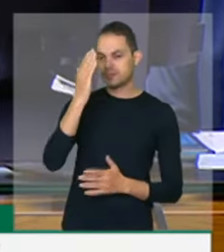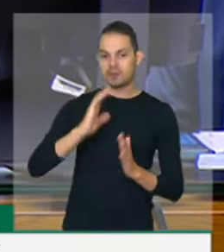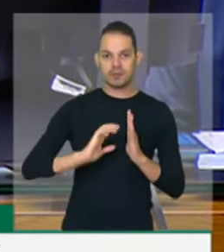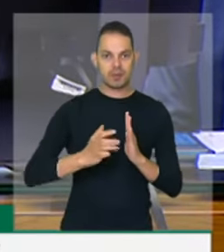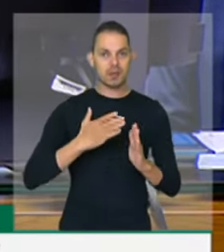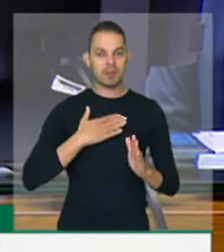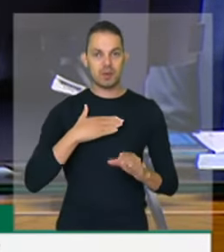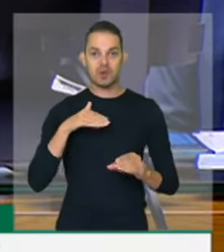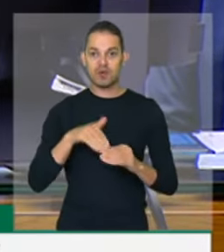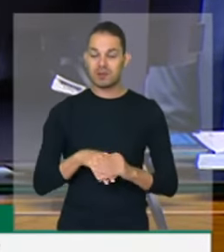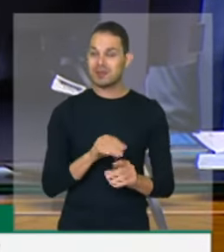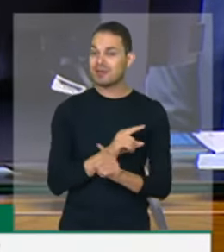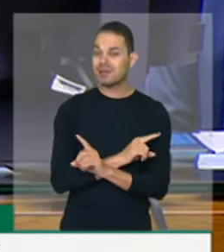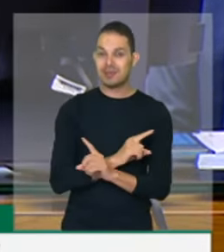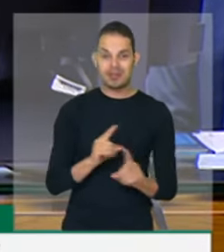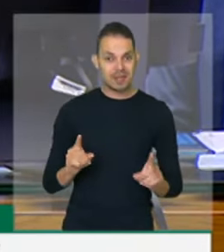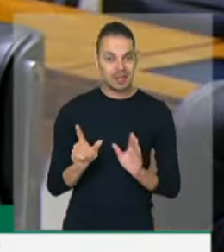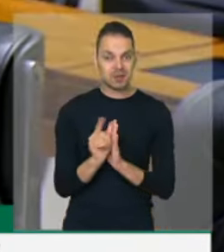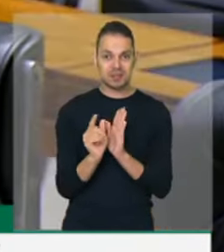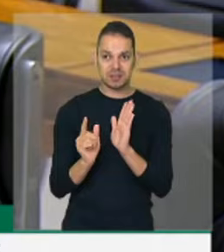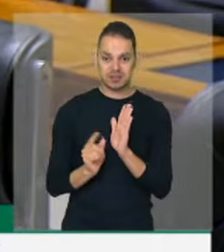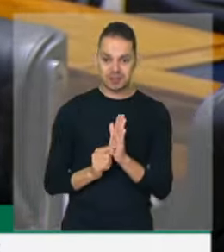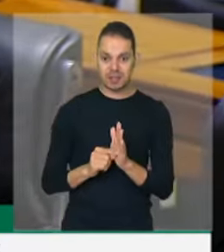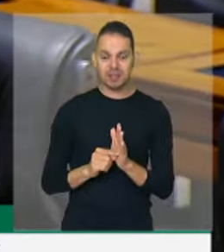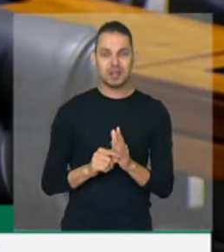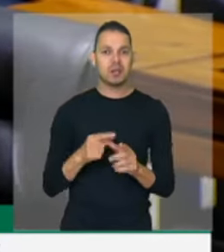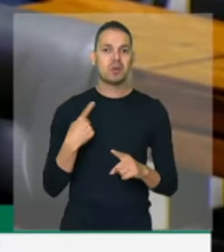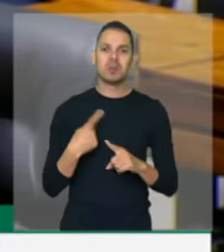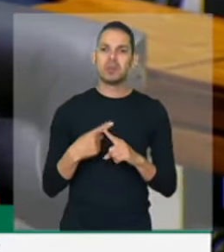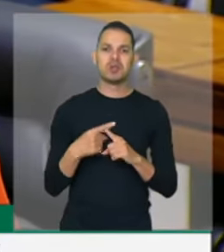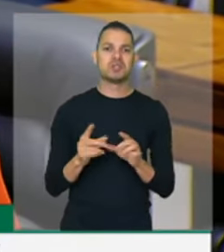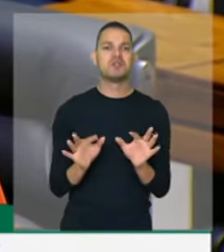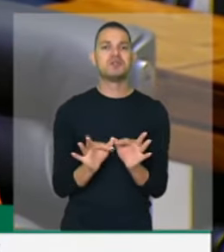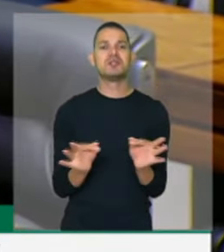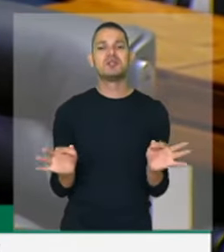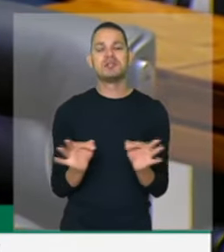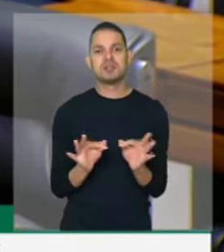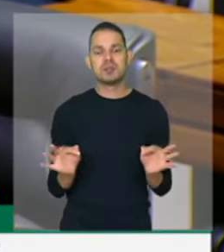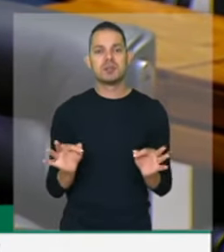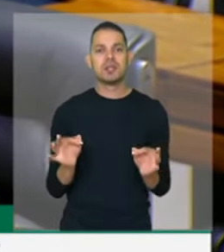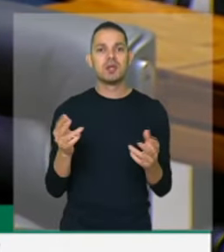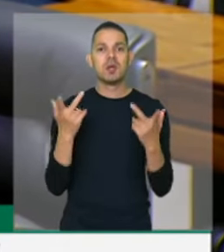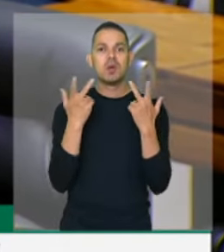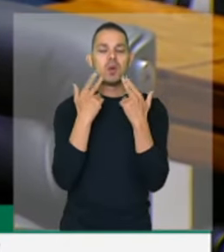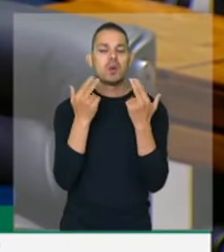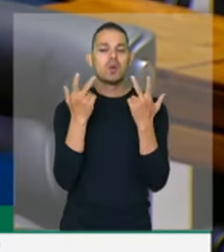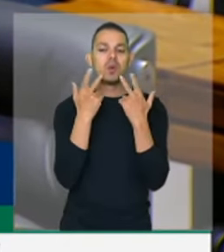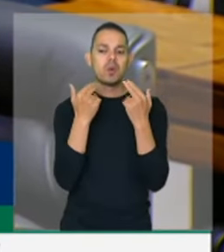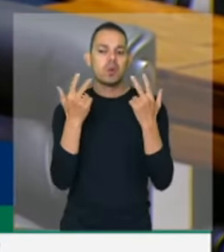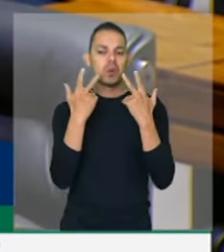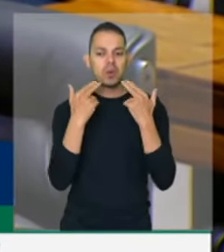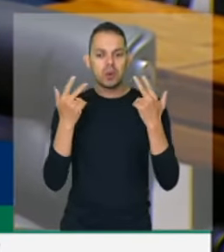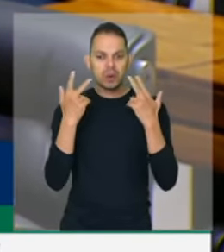CIDADANIA ORIENTA NÃO A ESSE DESTAQUE, POR UM MOTIVO MUITO SIMPLES, NOS DIAS NORMAIS, OU SEJA, EM TEMPOS FORA DE PANDEMIA, O SISTEMA ÚNICO DE